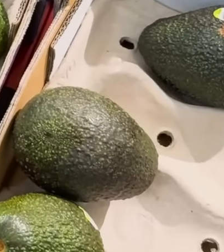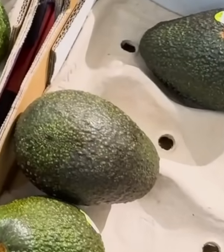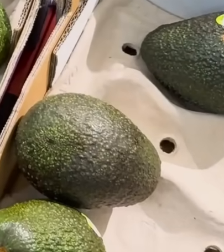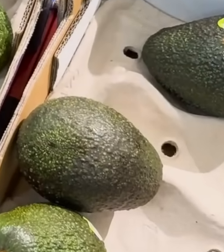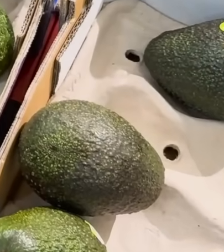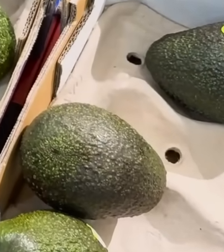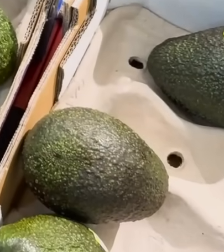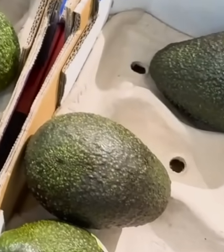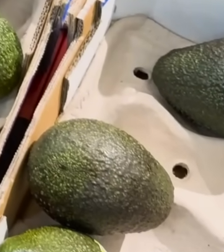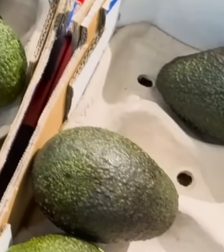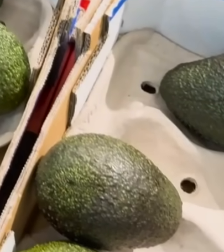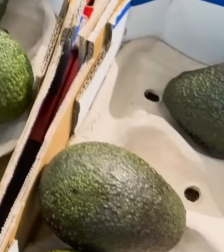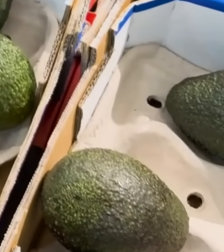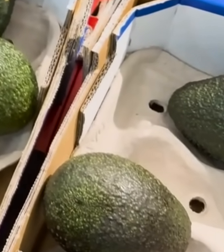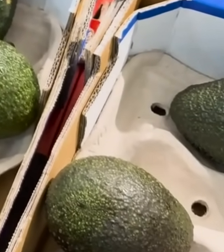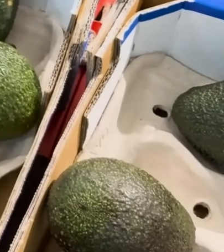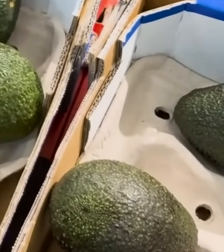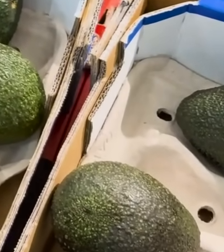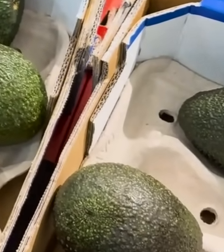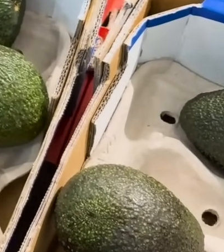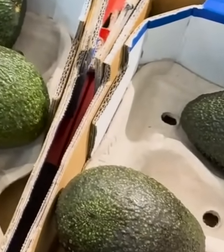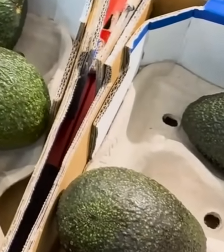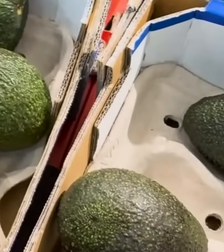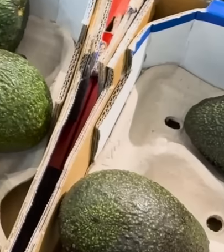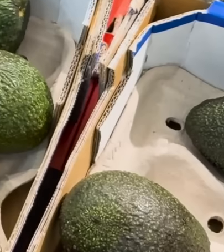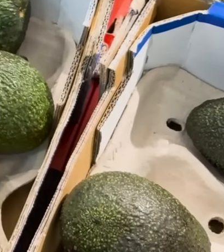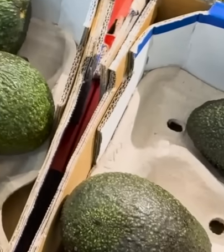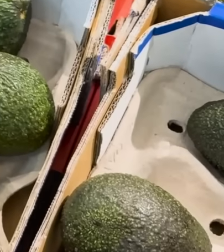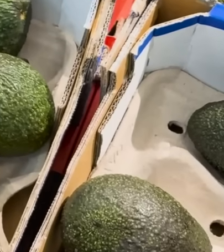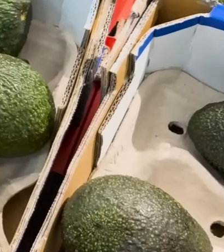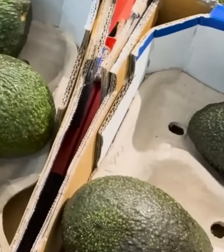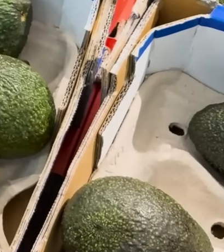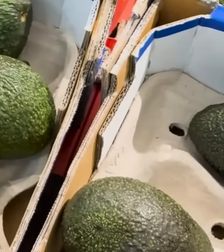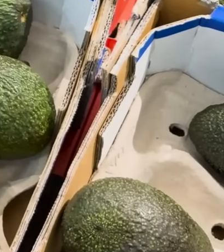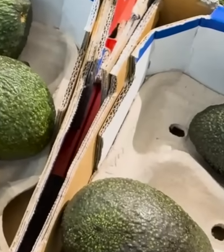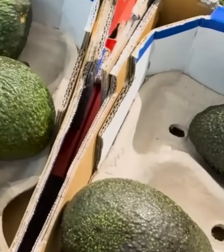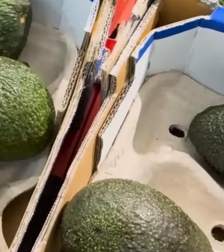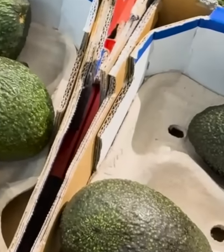Brasil, como los barrenadores del hueso del aguacate. El Senasica se encargará de